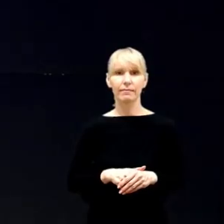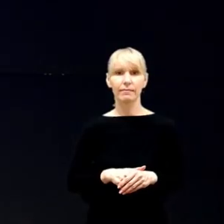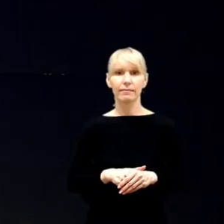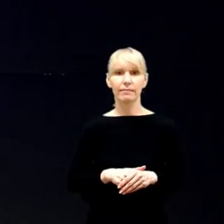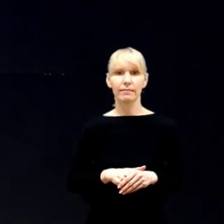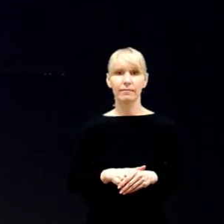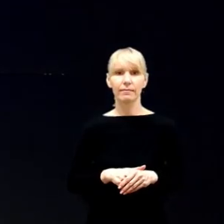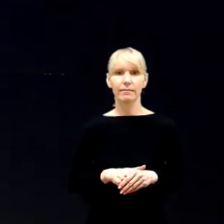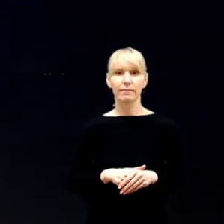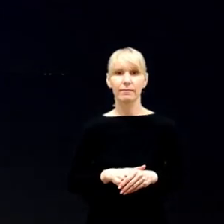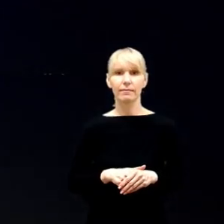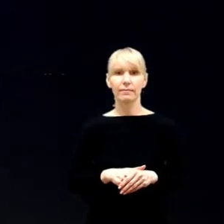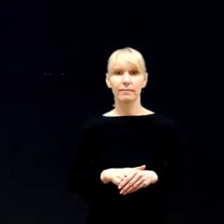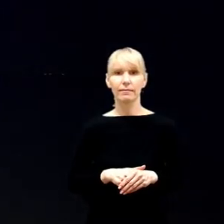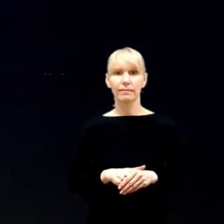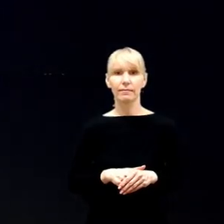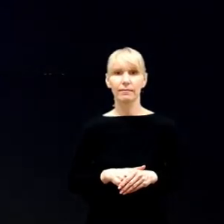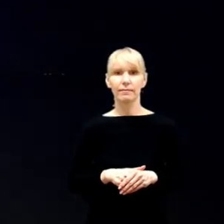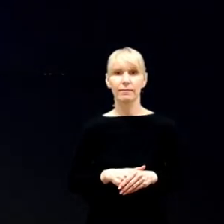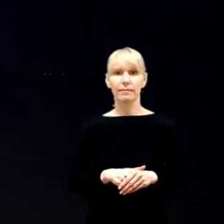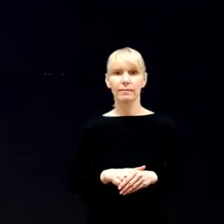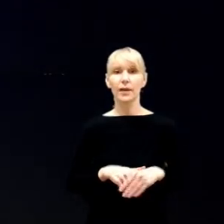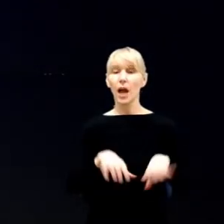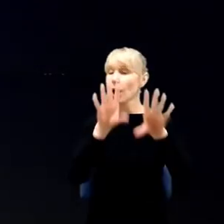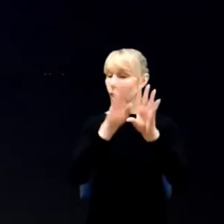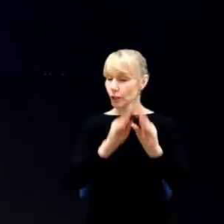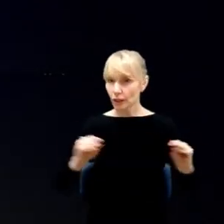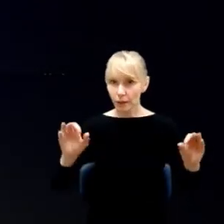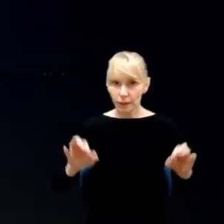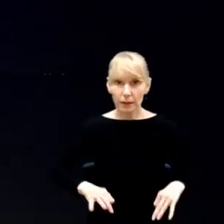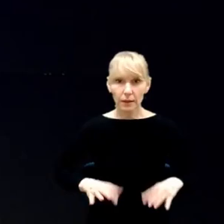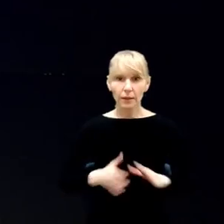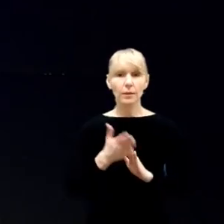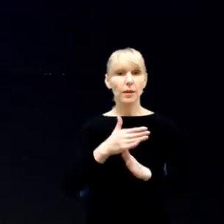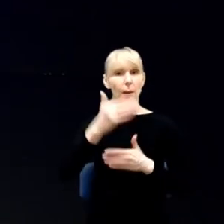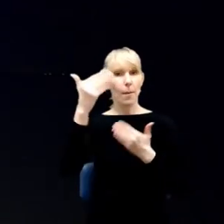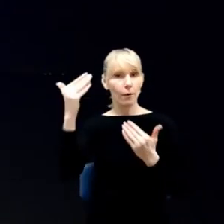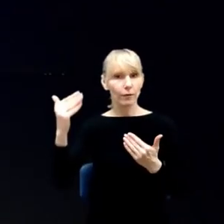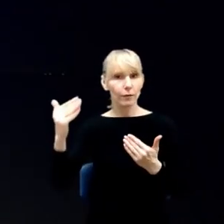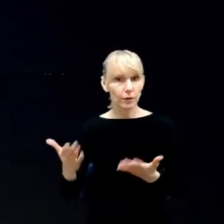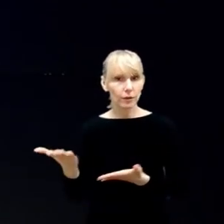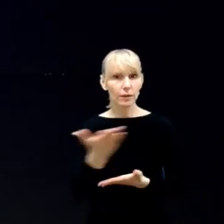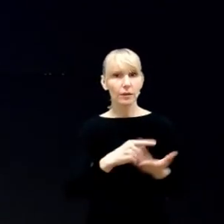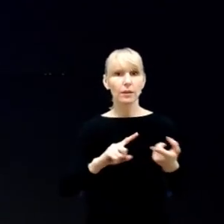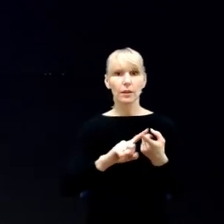Szanowni Państwo, i mnie przypadł obowiązek powitania Państwa w imieniu Związku Miast Polskich.